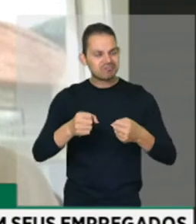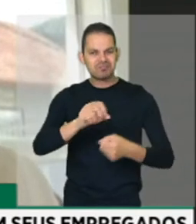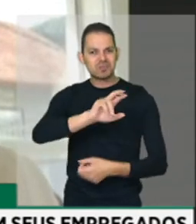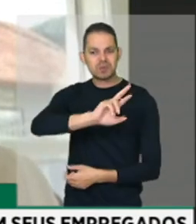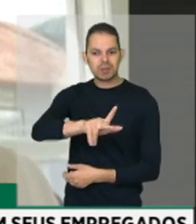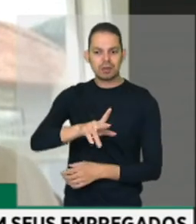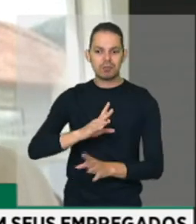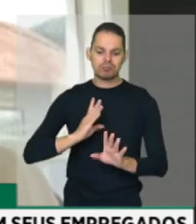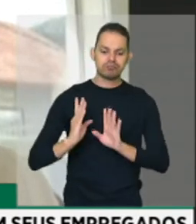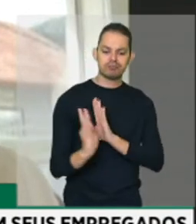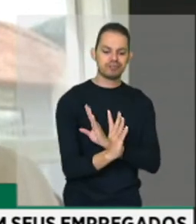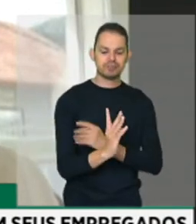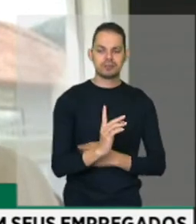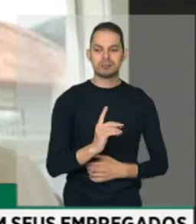NÃO HÁ COMO SE DEFENDER NA JUSTIFICATIVA DE FURA-FILA, EM